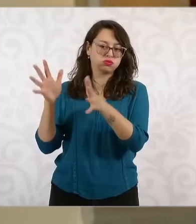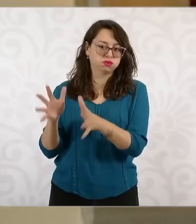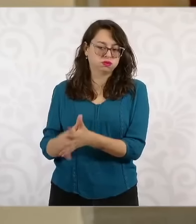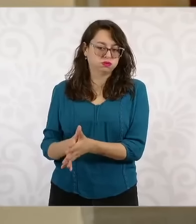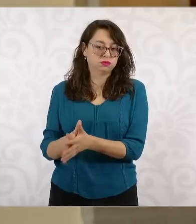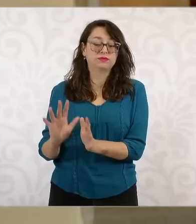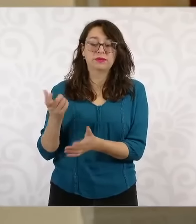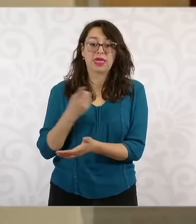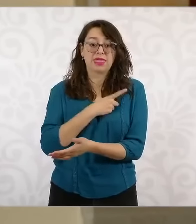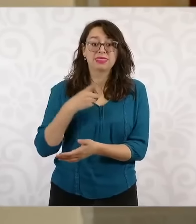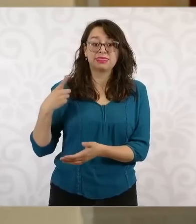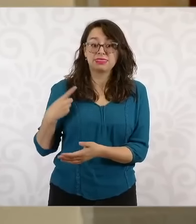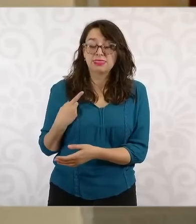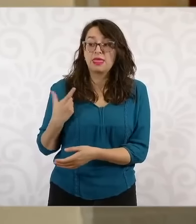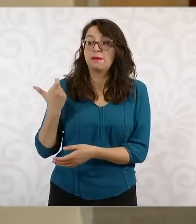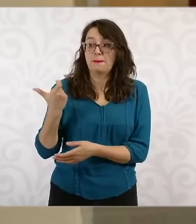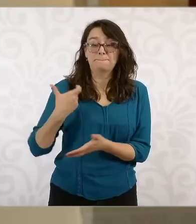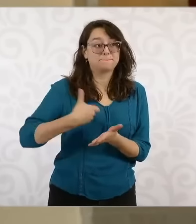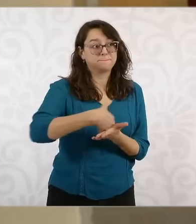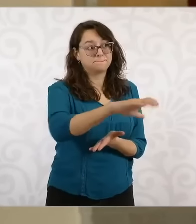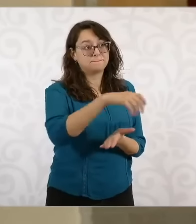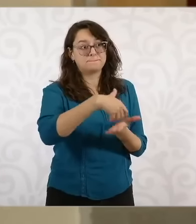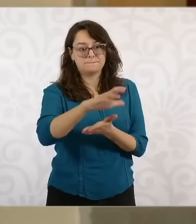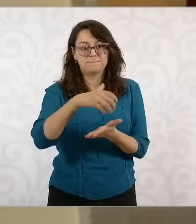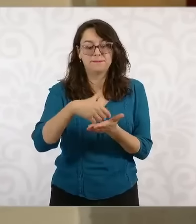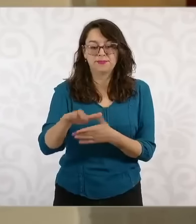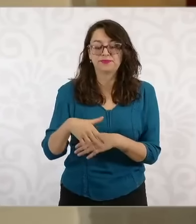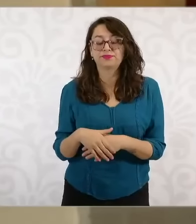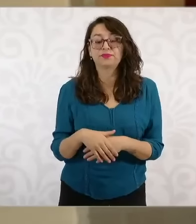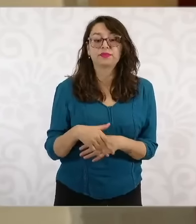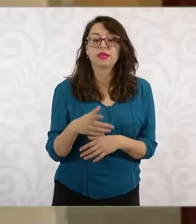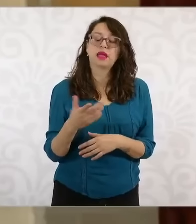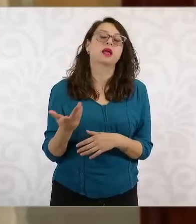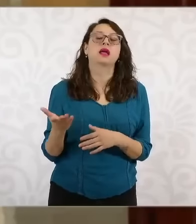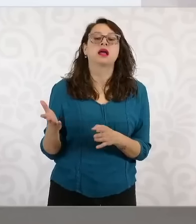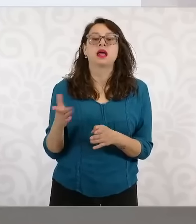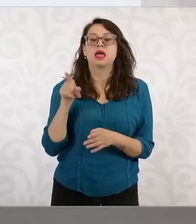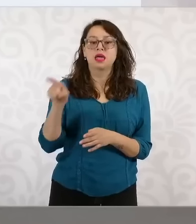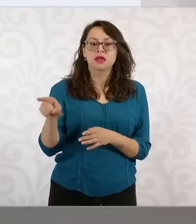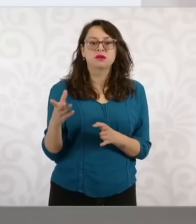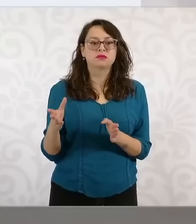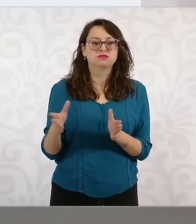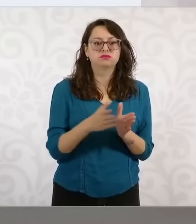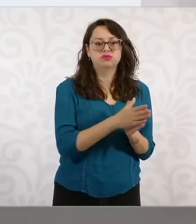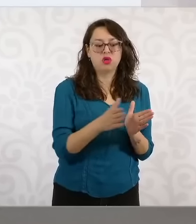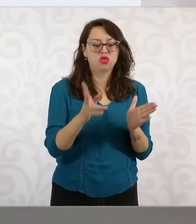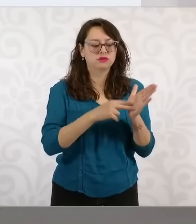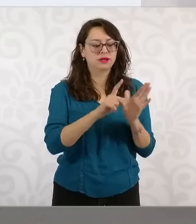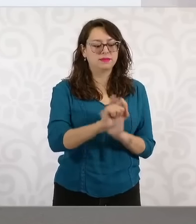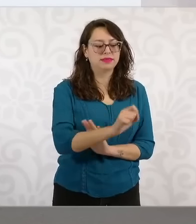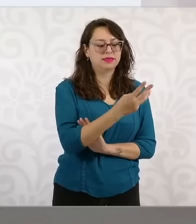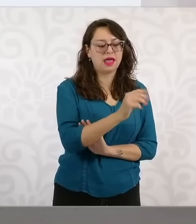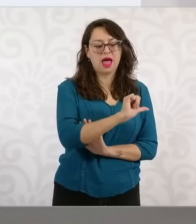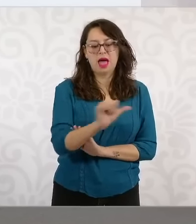sus actividades básicamente del 23 al 25 y encontramos además de la reducción de actividades